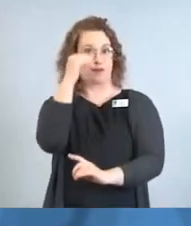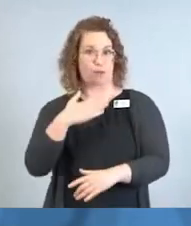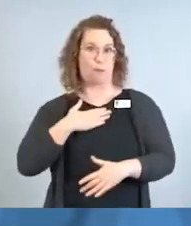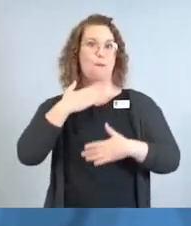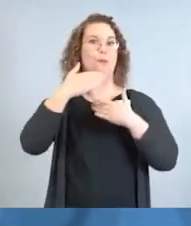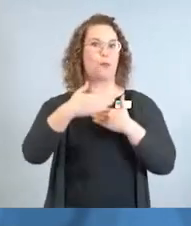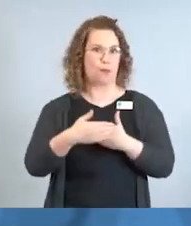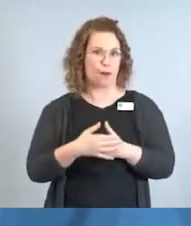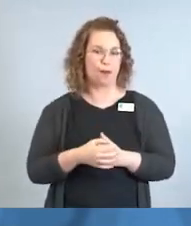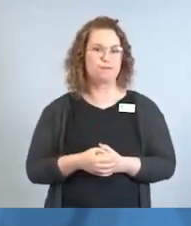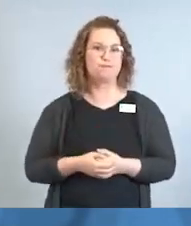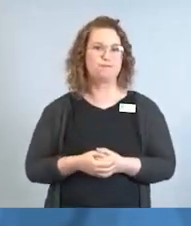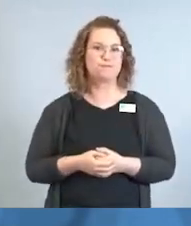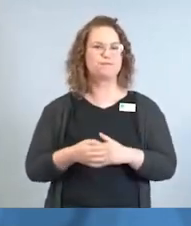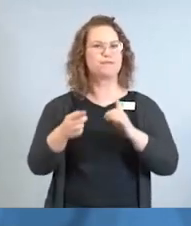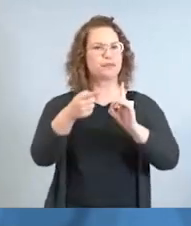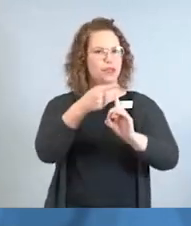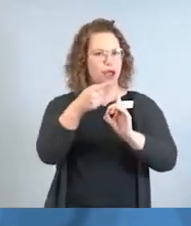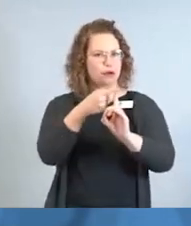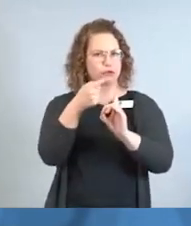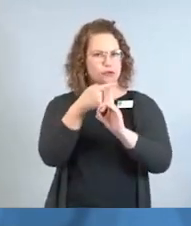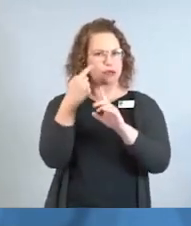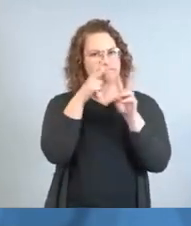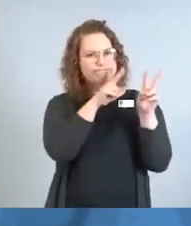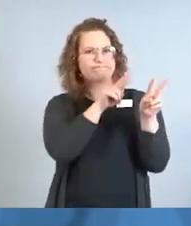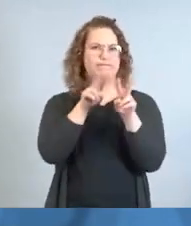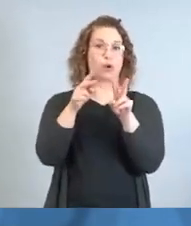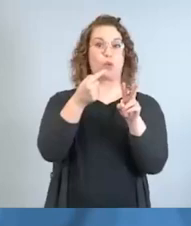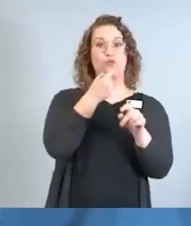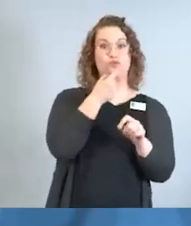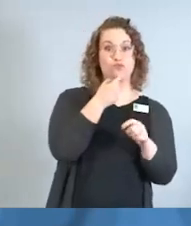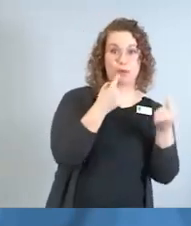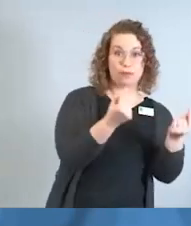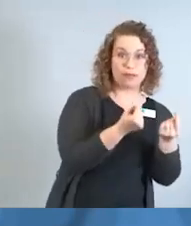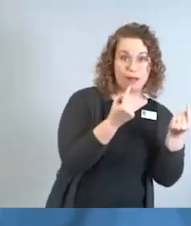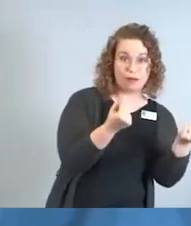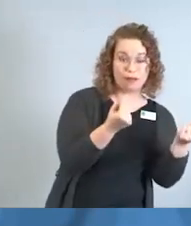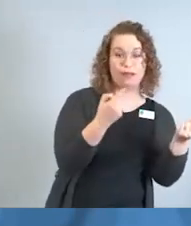Katsotaan ensin, missä tilanteessa Suomessa ja maailmalla ollaan koronarokotuksissa.